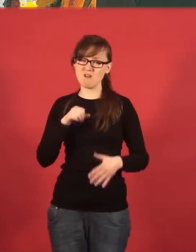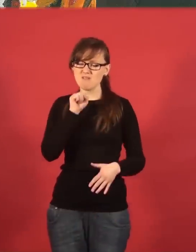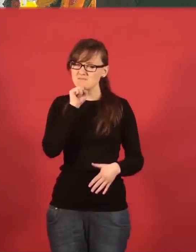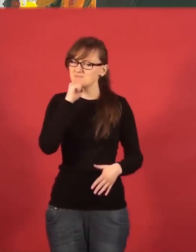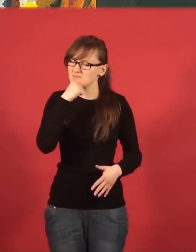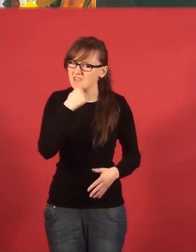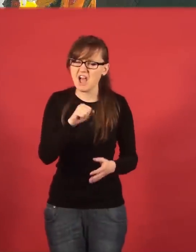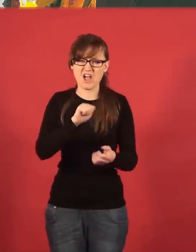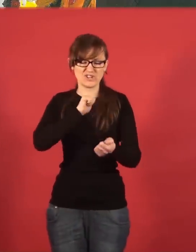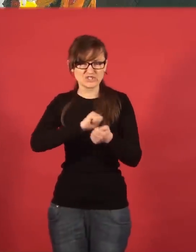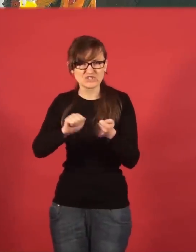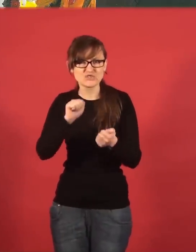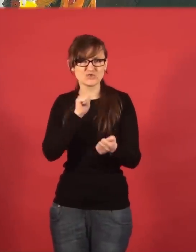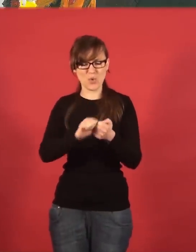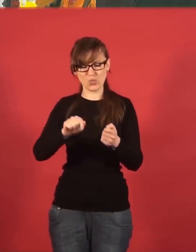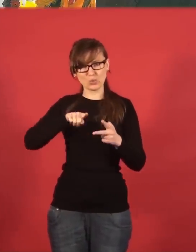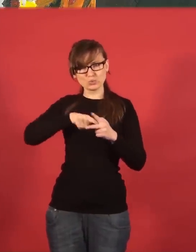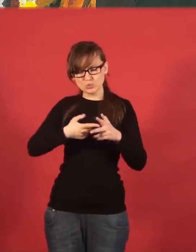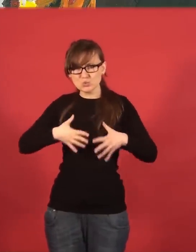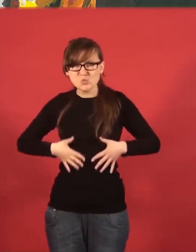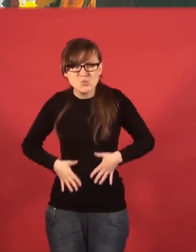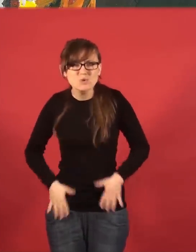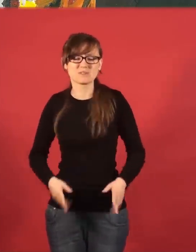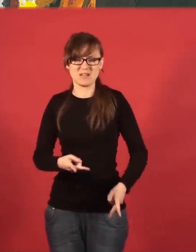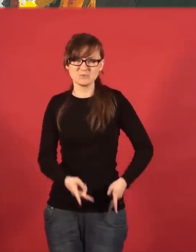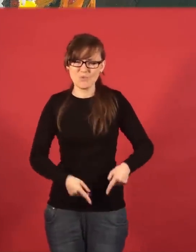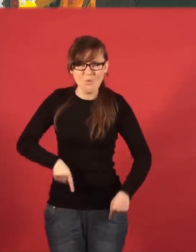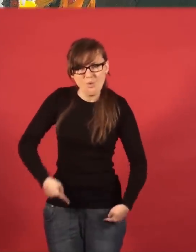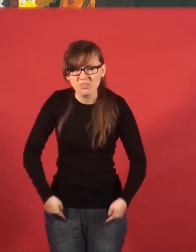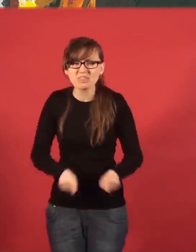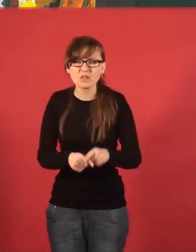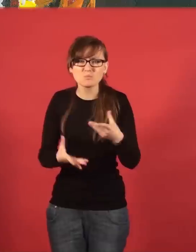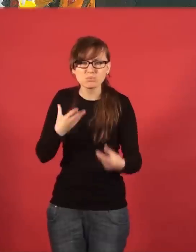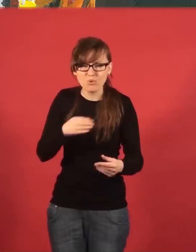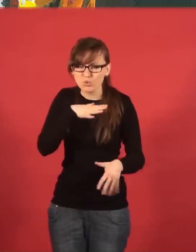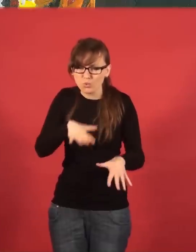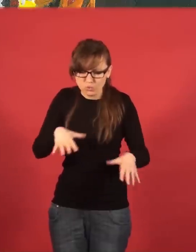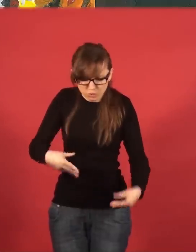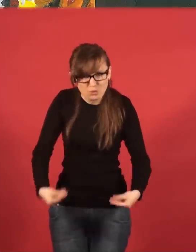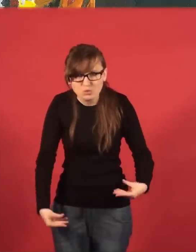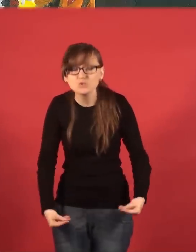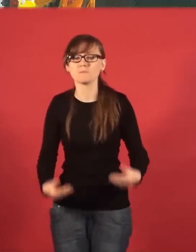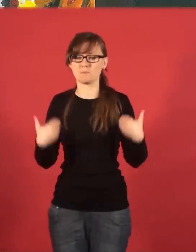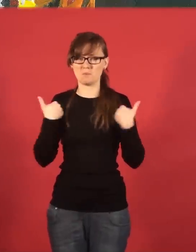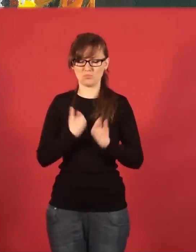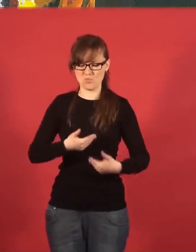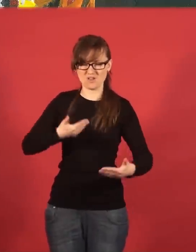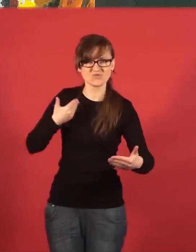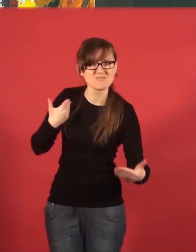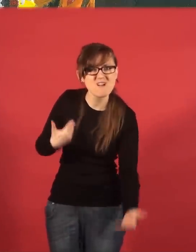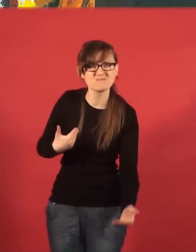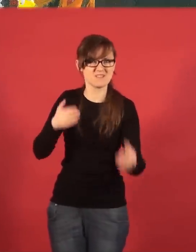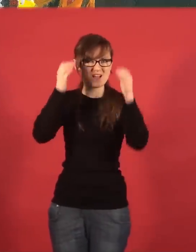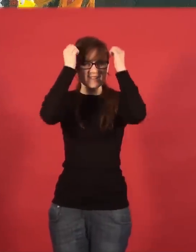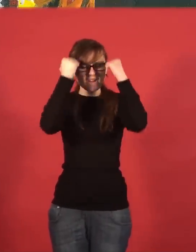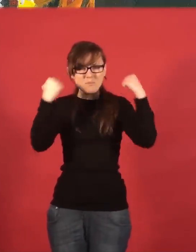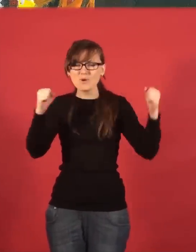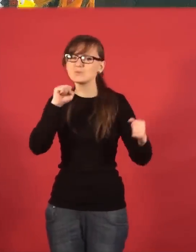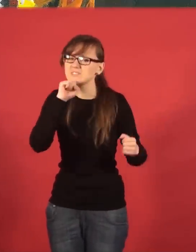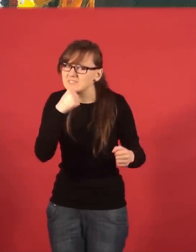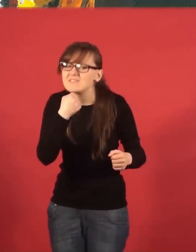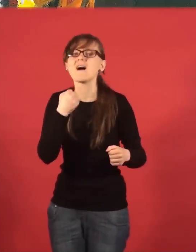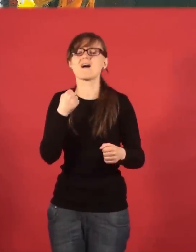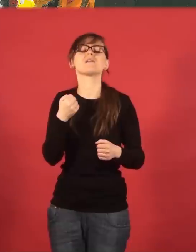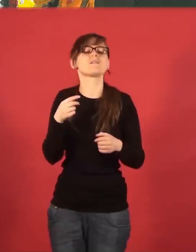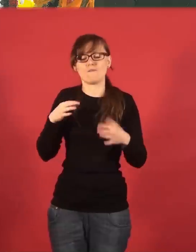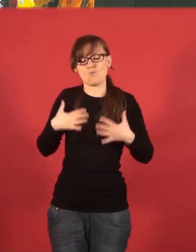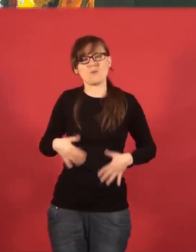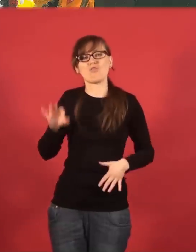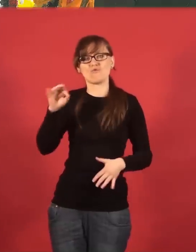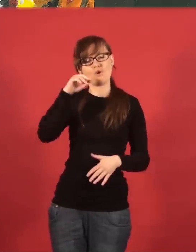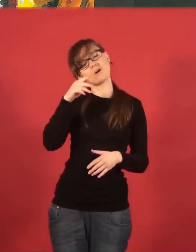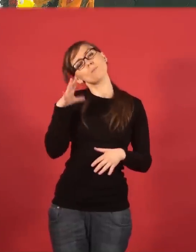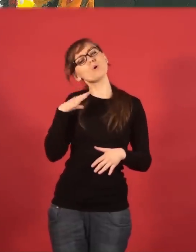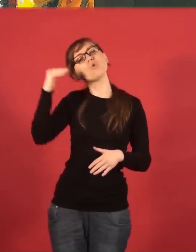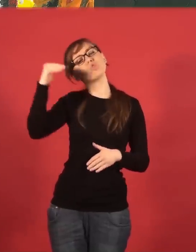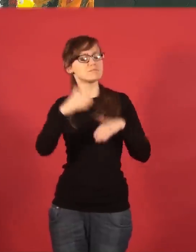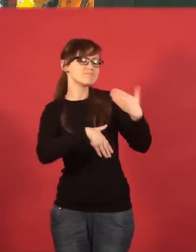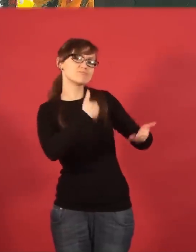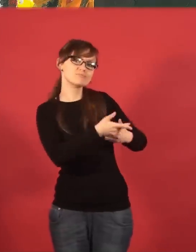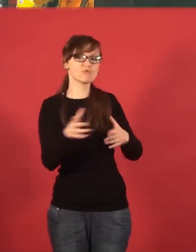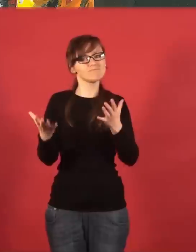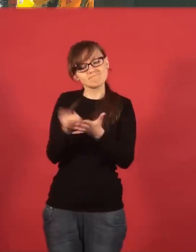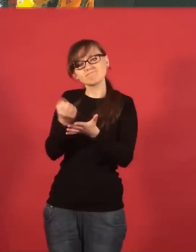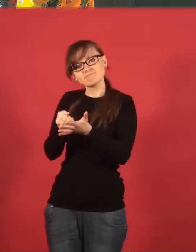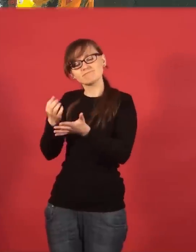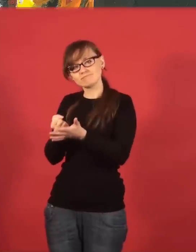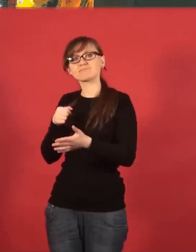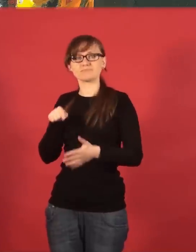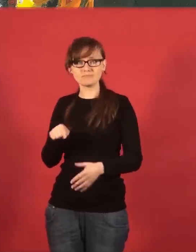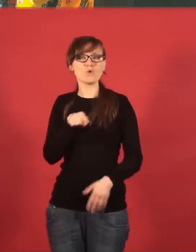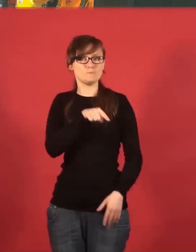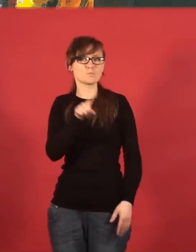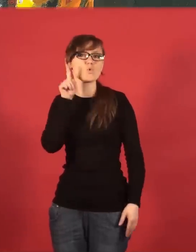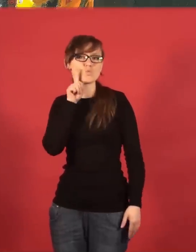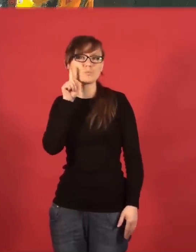Chodził boso, w dziurawych, postrzępionych spodniach, brudnych i ubłoconych. Spodnie podtrzymywała tylko jedna szelka. Płaszcz miał za duży, za szeroki, sięgał mu do stóp. Na głowie nosił wystrzępiony, stary kapelusz.